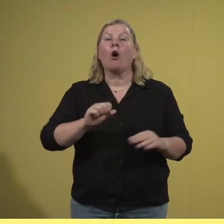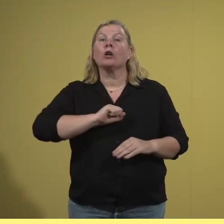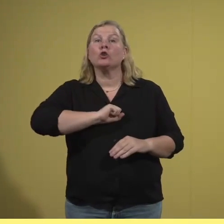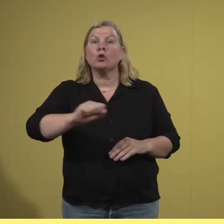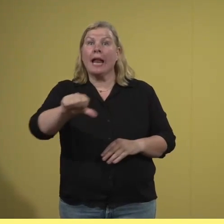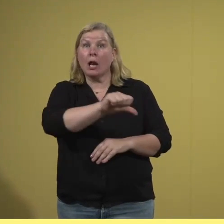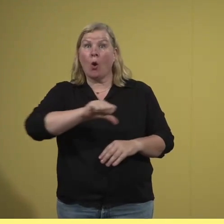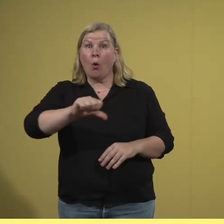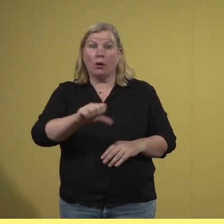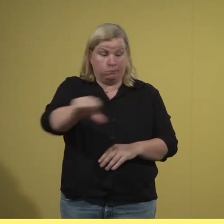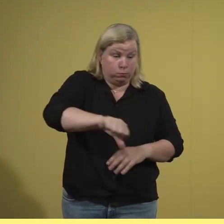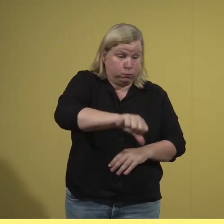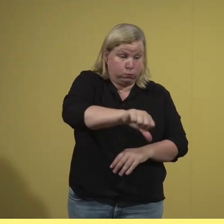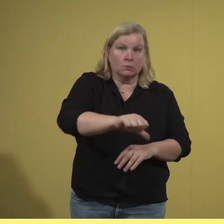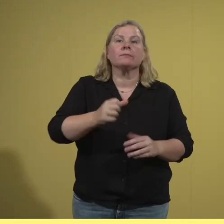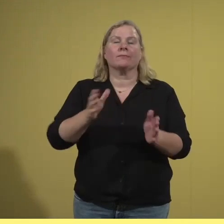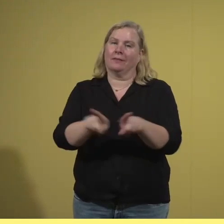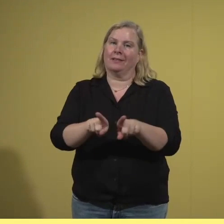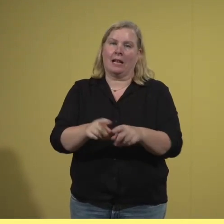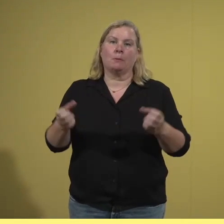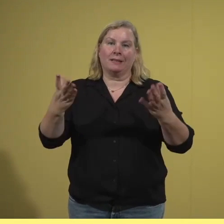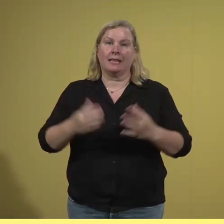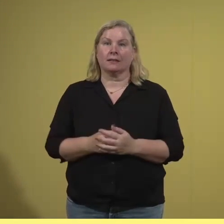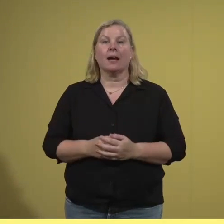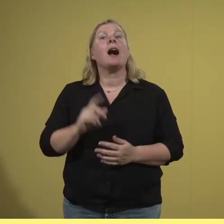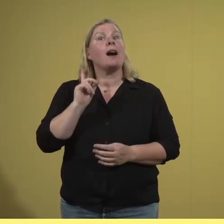Und auch wenn du zu schnell Öl dazu gibst, passiert das Gleiche.